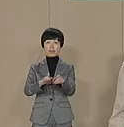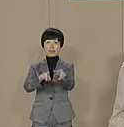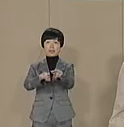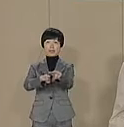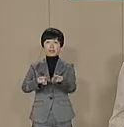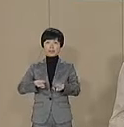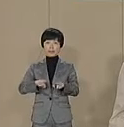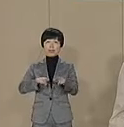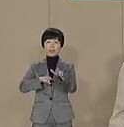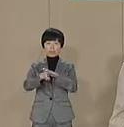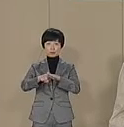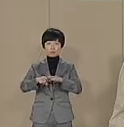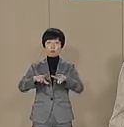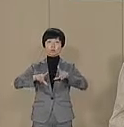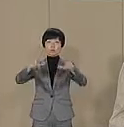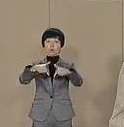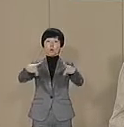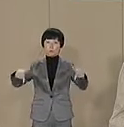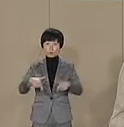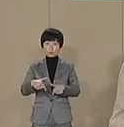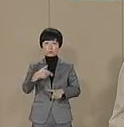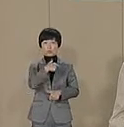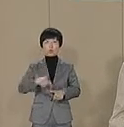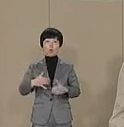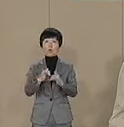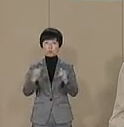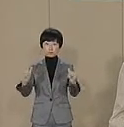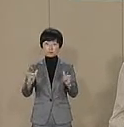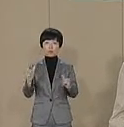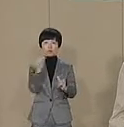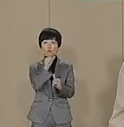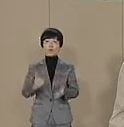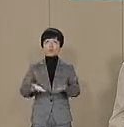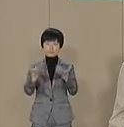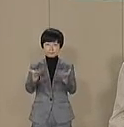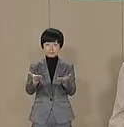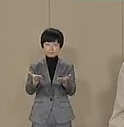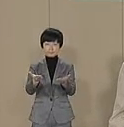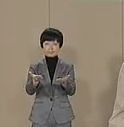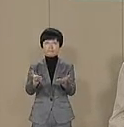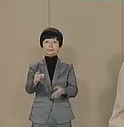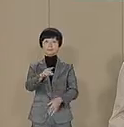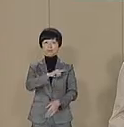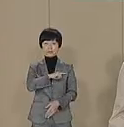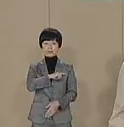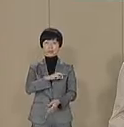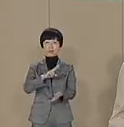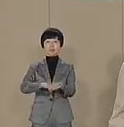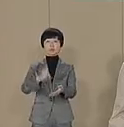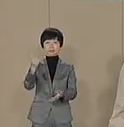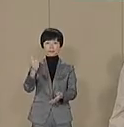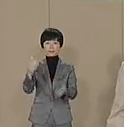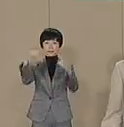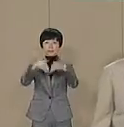日本共産党の候補者を 紹介いたします 始めは 小児科のお医者さん 谷川智行(ﾀﾆｶﾞﾜ ﾄﾓﾕｷ)さんです